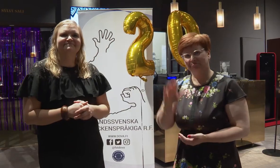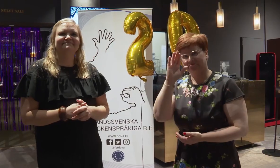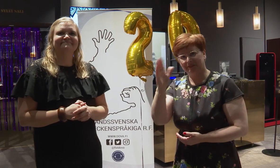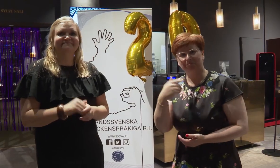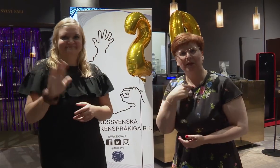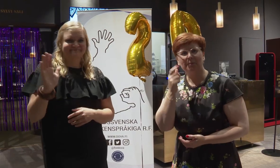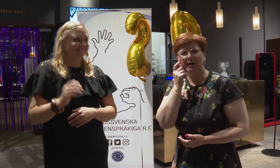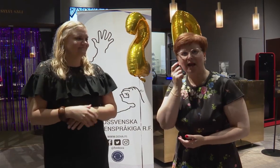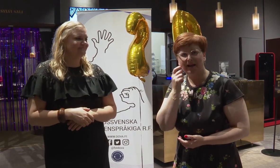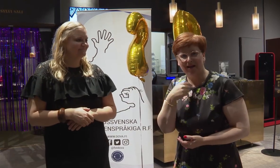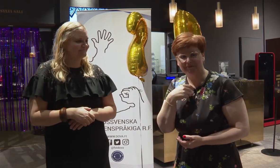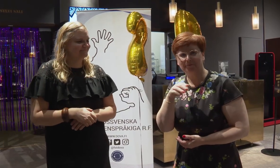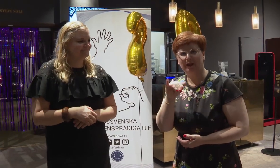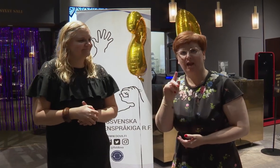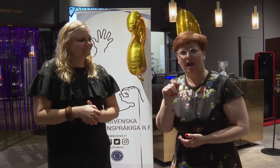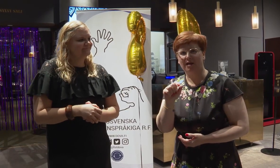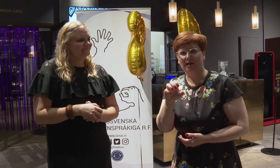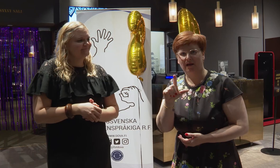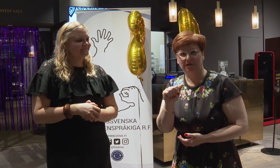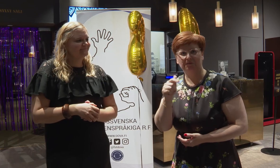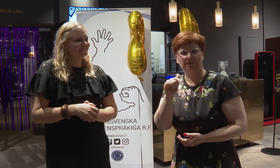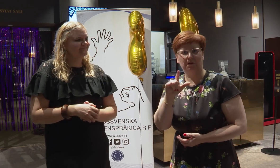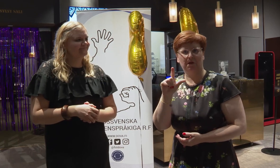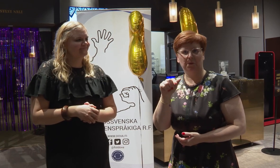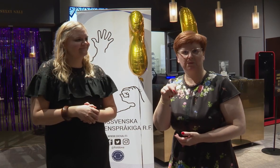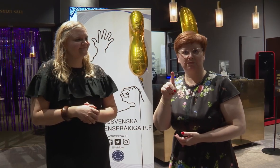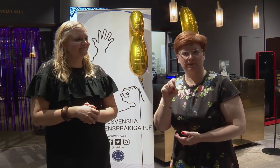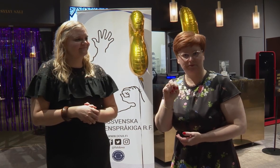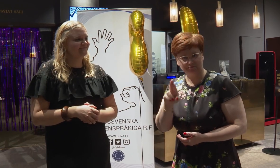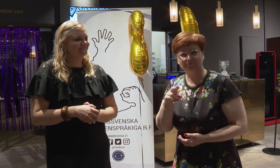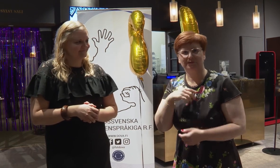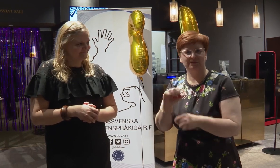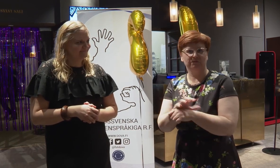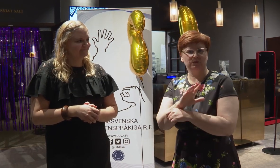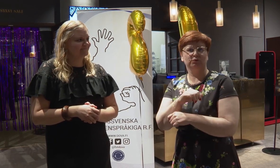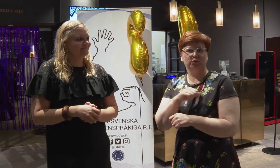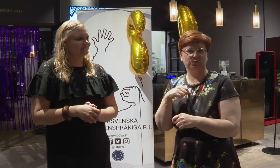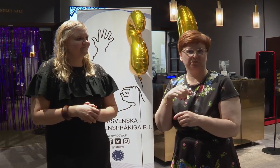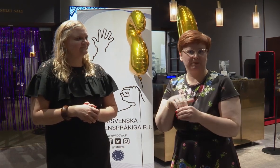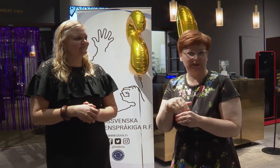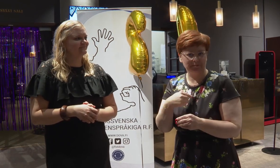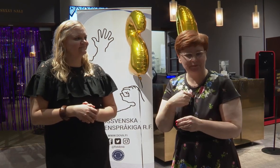Hei, olen Mikaela Tillander, FST:n hallituksen jäsen -